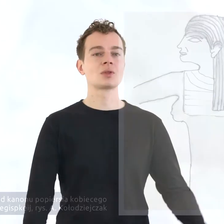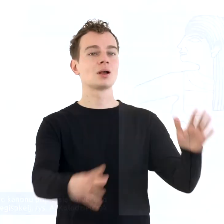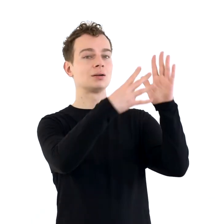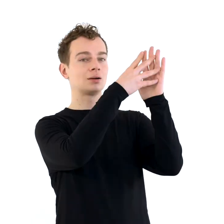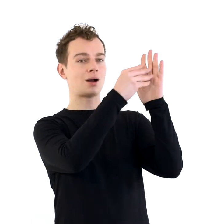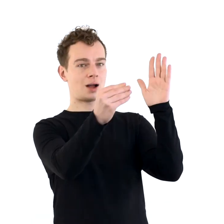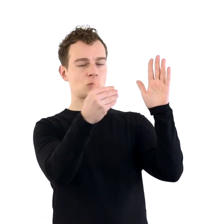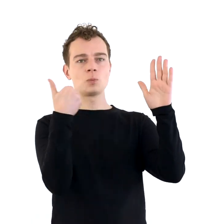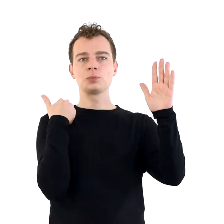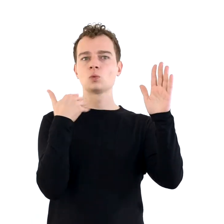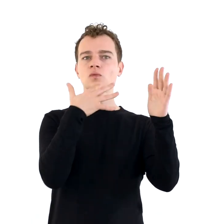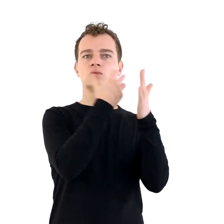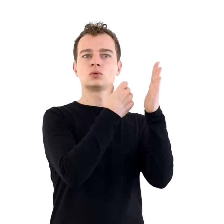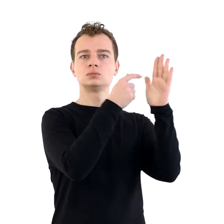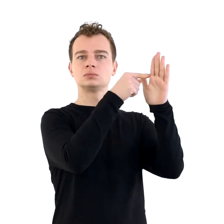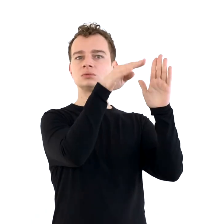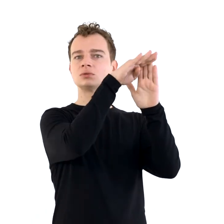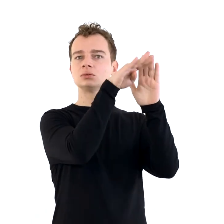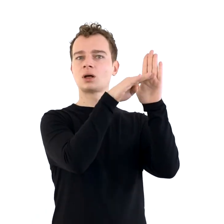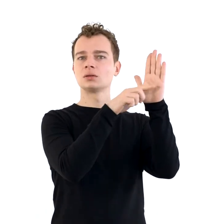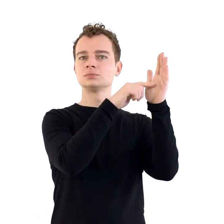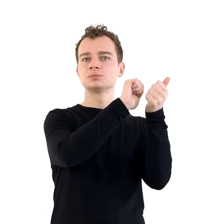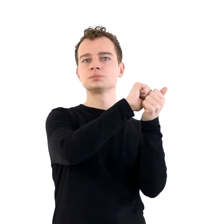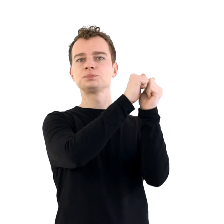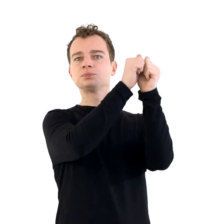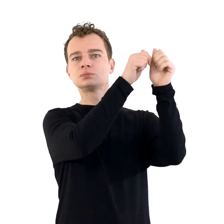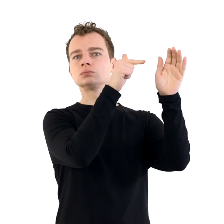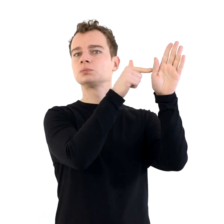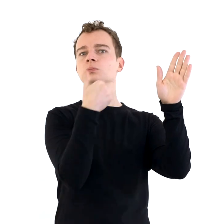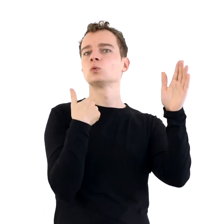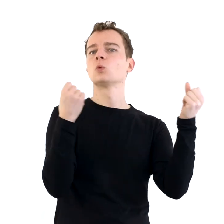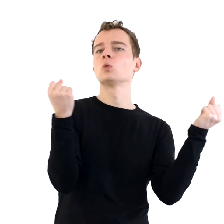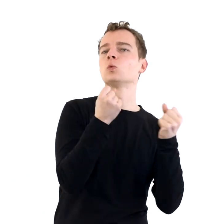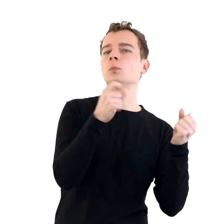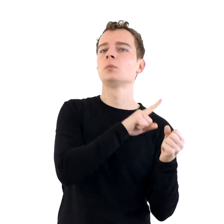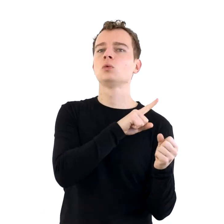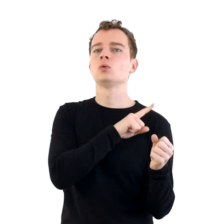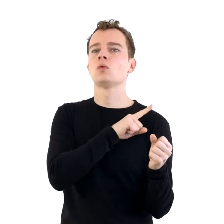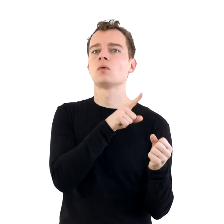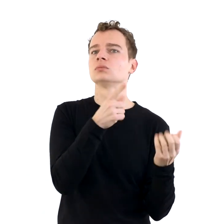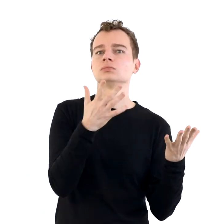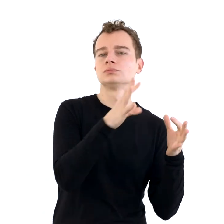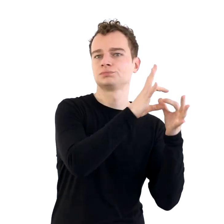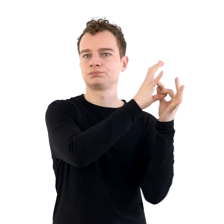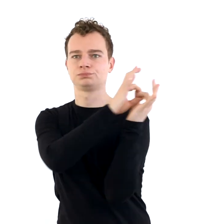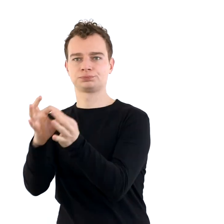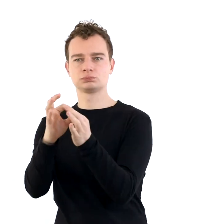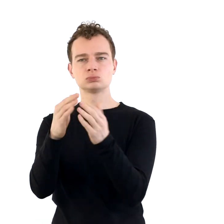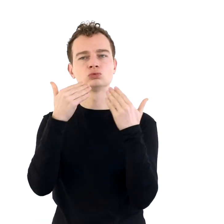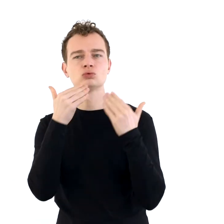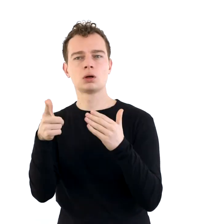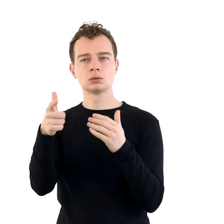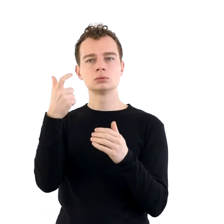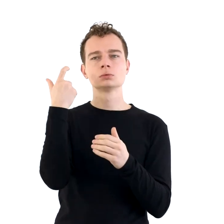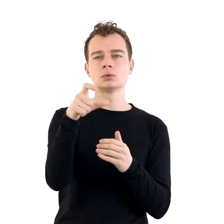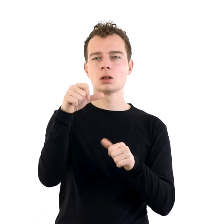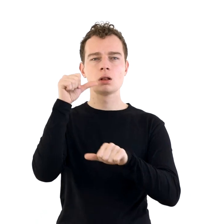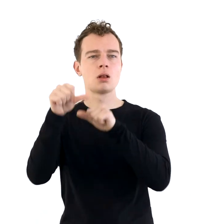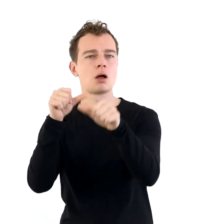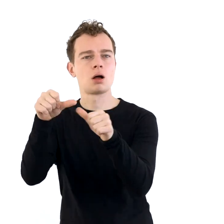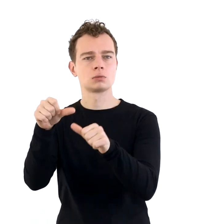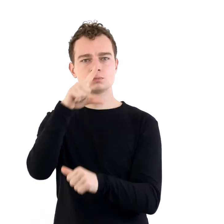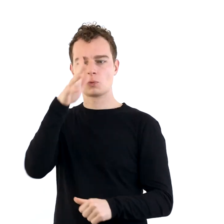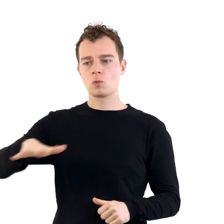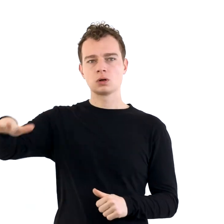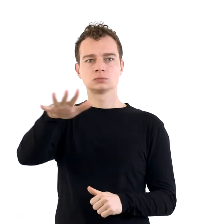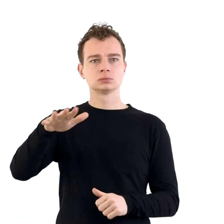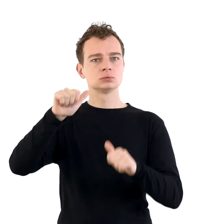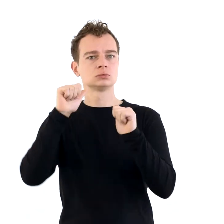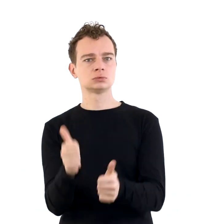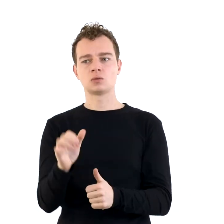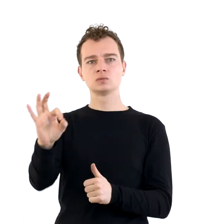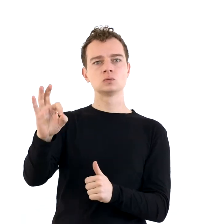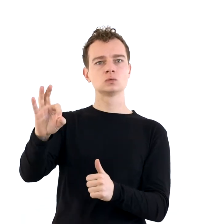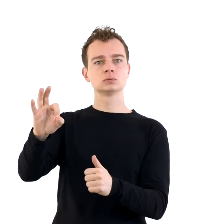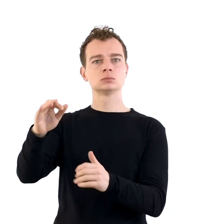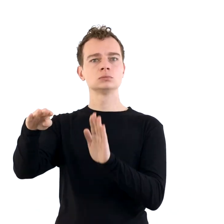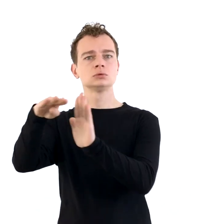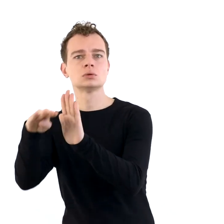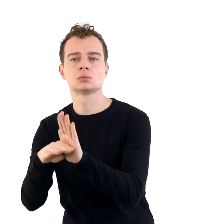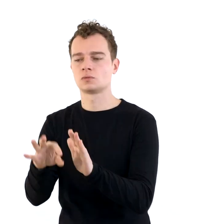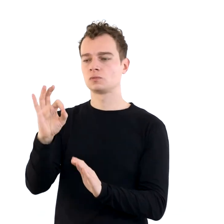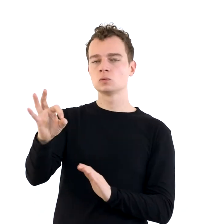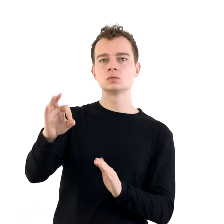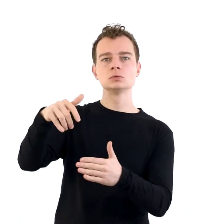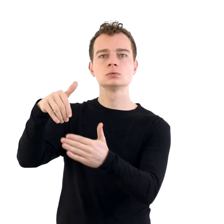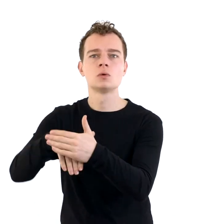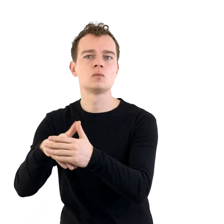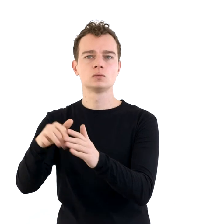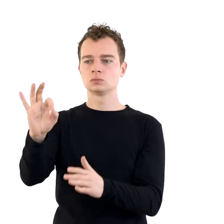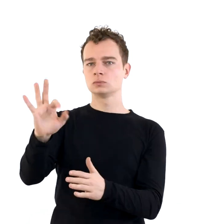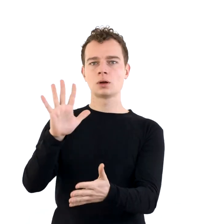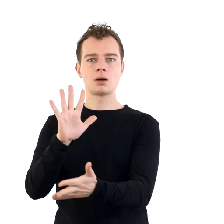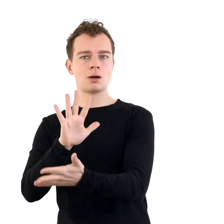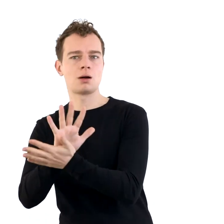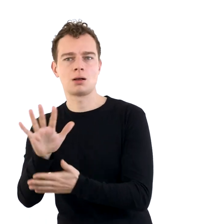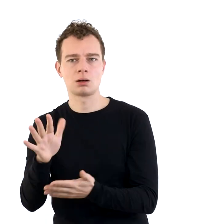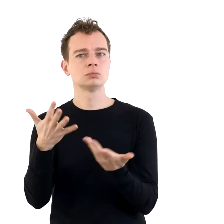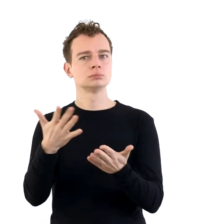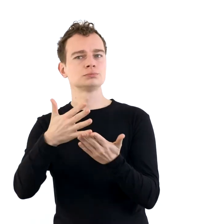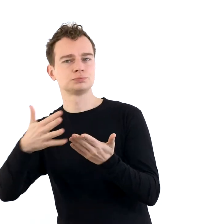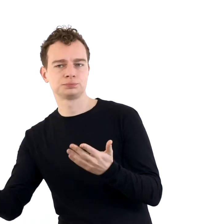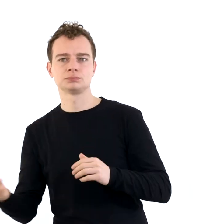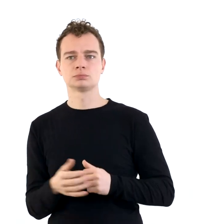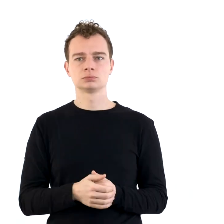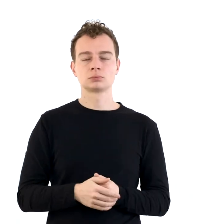Zasady stosowania kanonu, były przestrzegane ściśle przez wieki, jako wyraz stałych norm społecznych itp.,